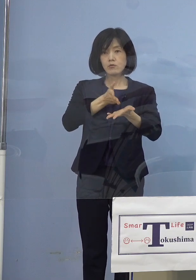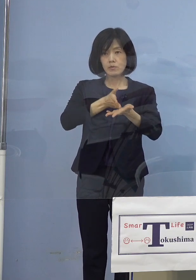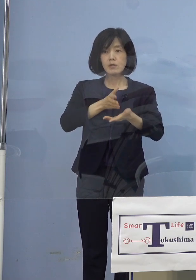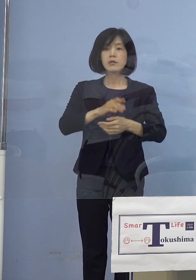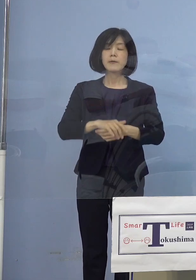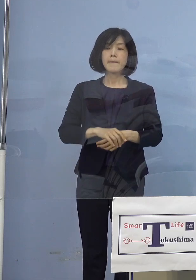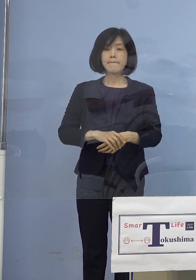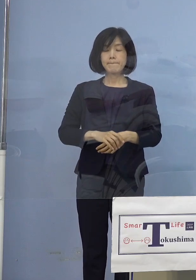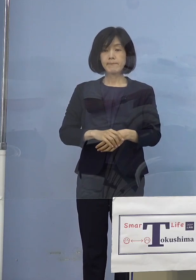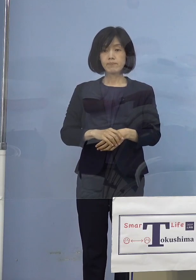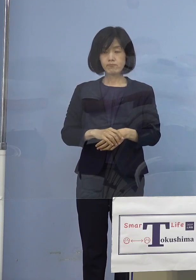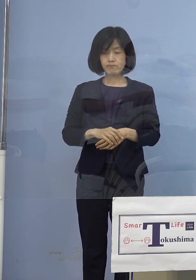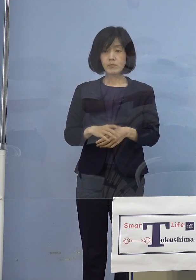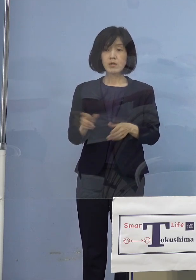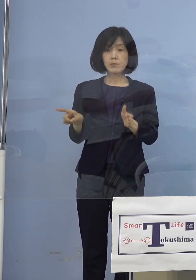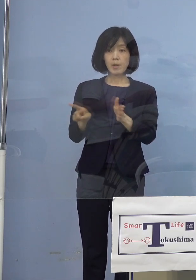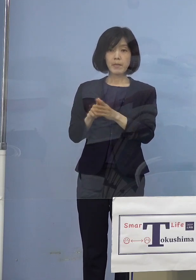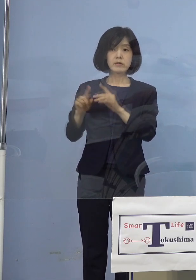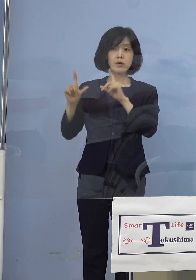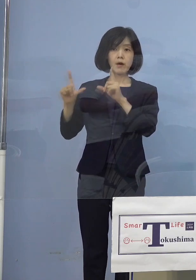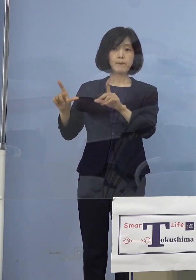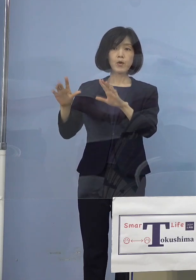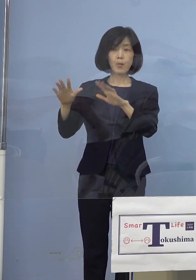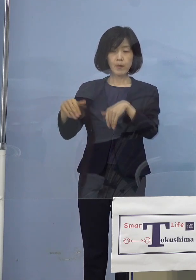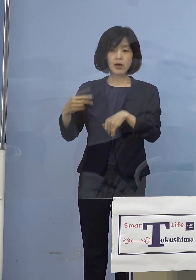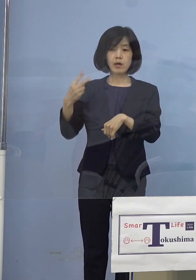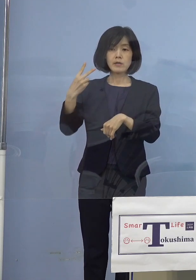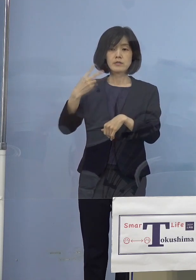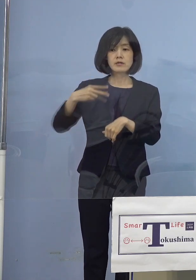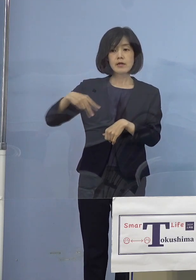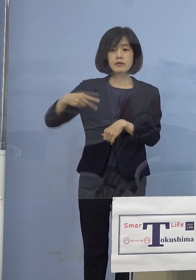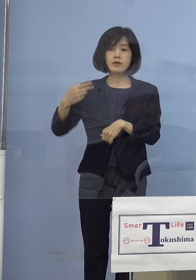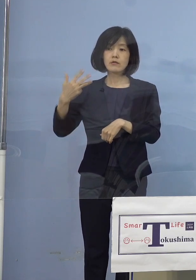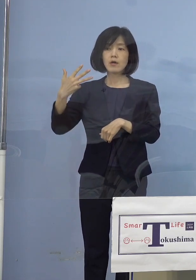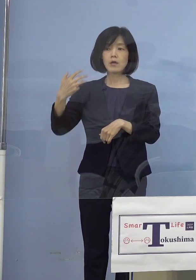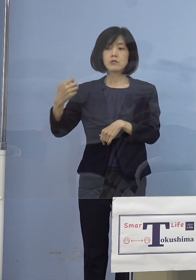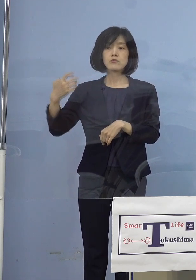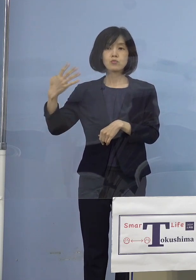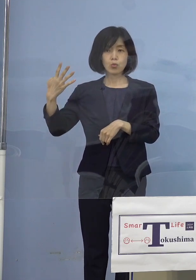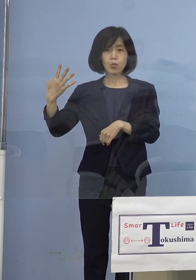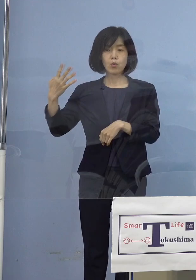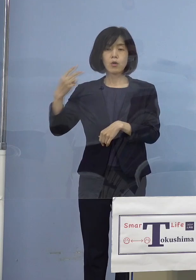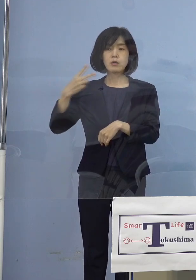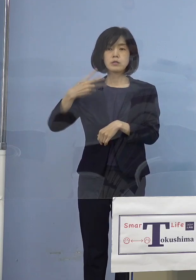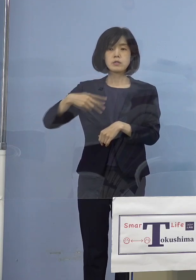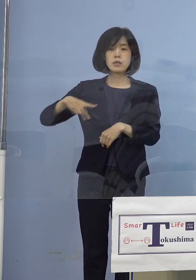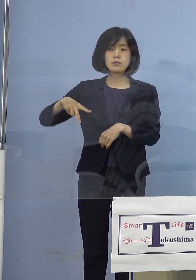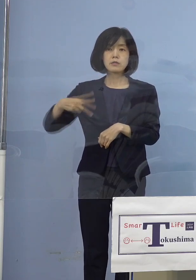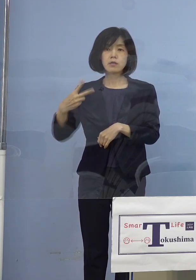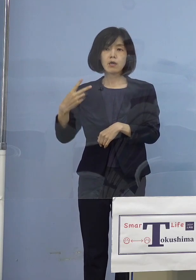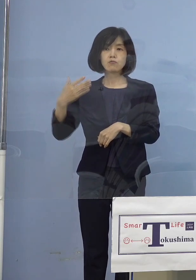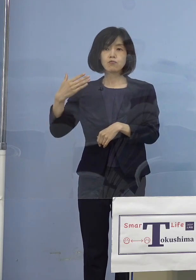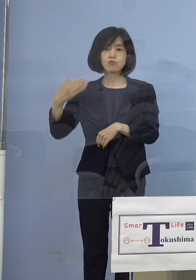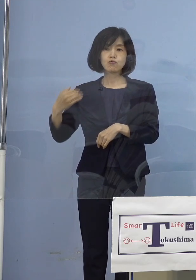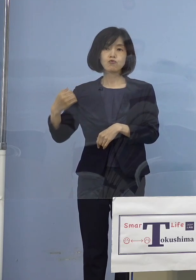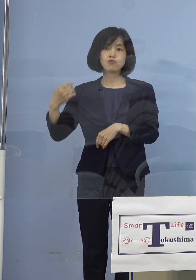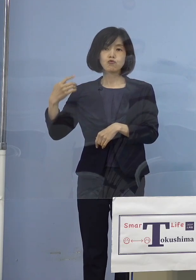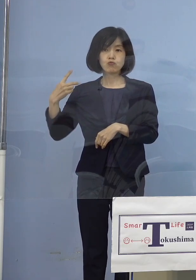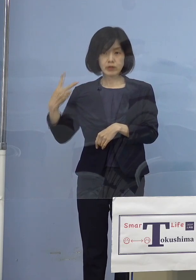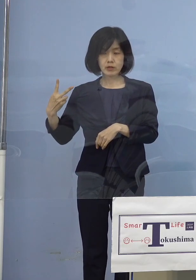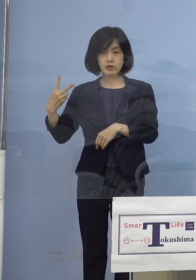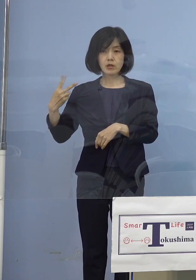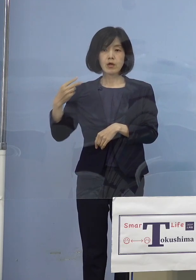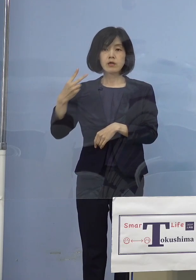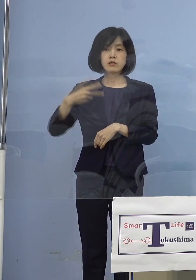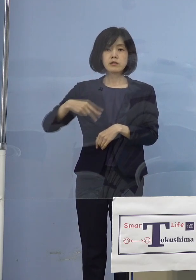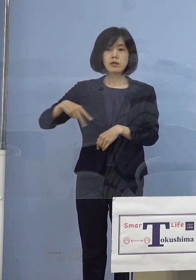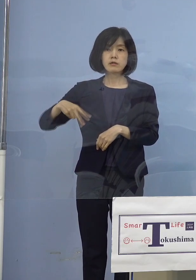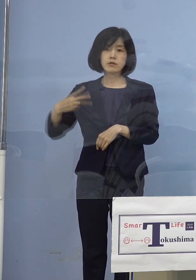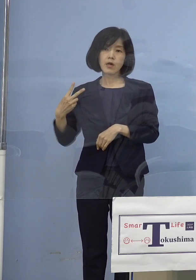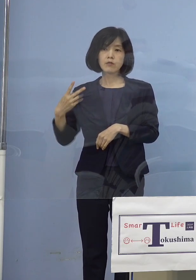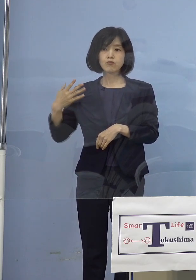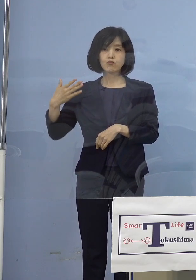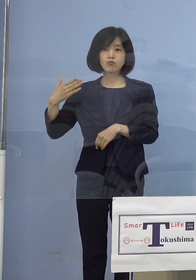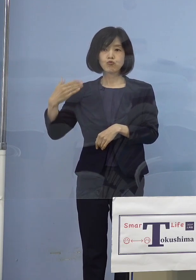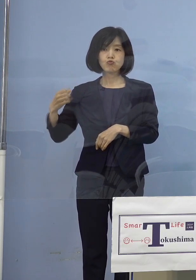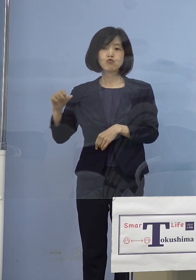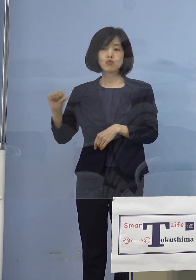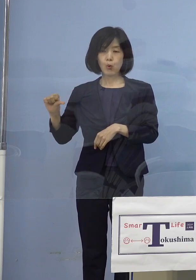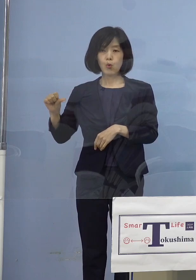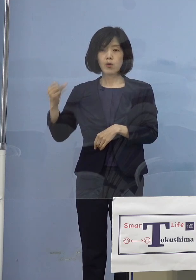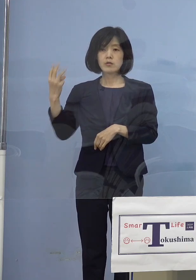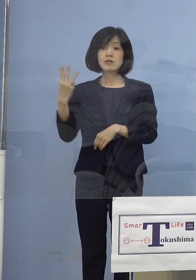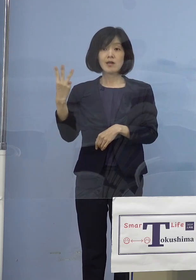これまで発表した2284（例目） 2292（例目）、2295（例目）この3名に